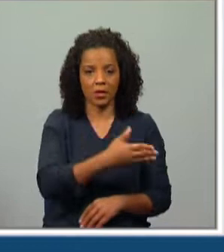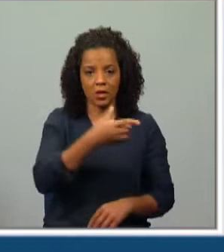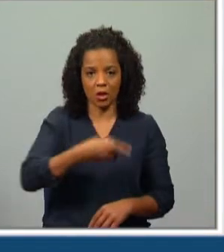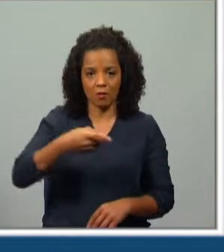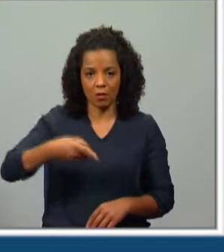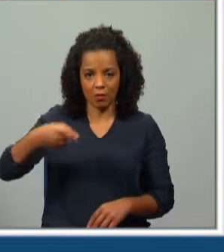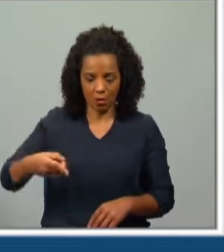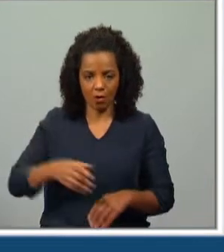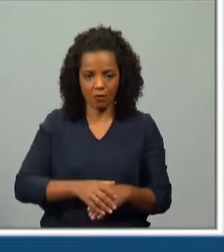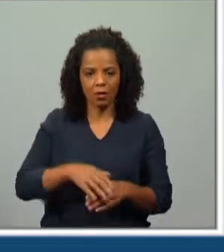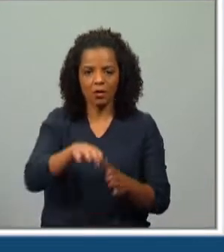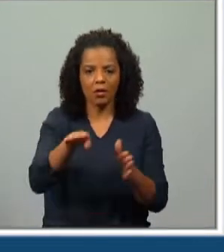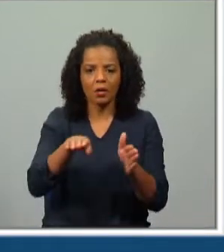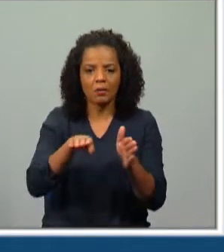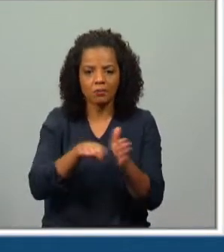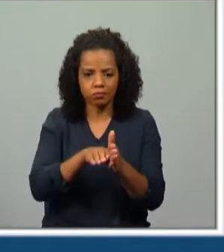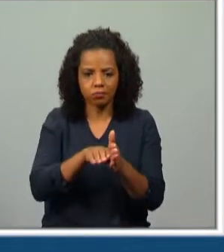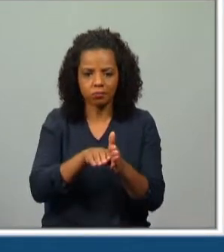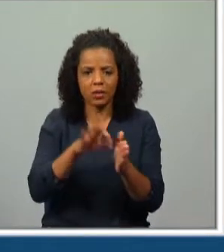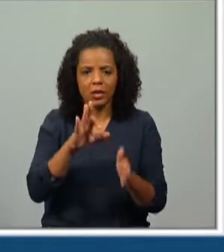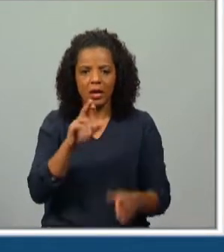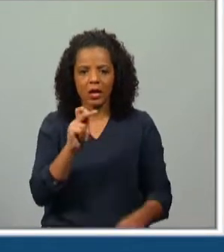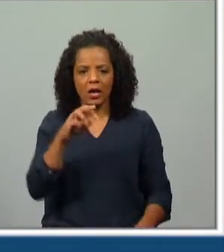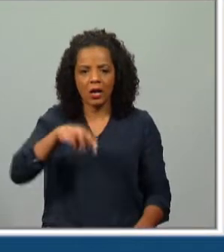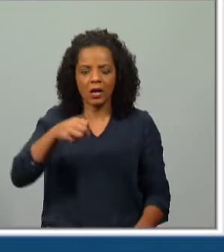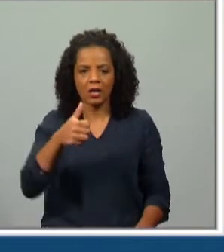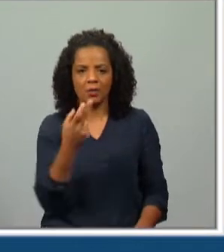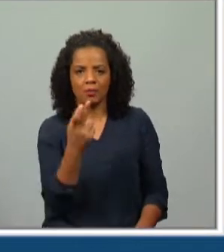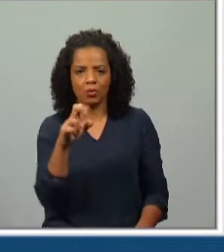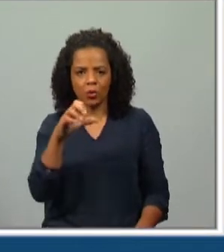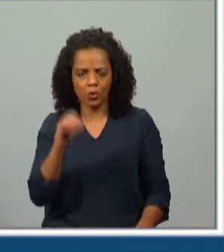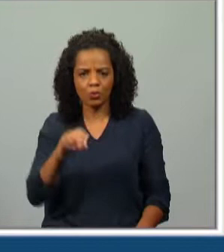de Hamburgo ficava em Ferreira coisas estranha não é temos que perceber porque 來自漢堡在費雷拉的事情奇怪是不是我們必須意識到為什麼